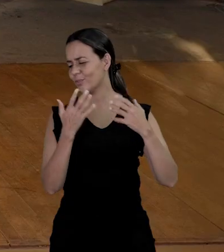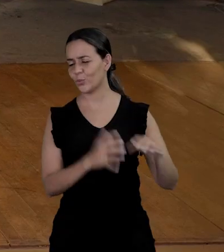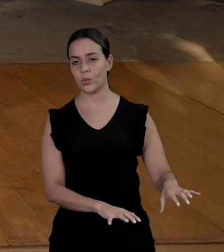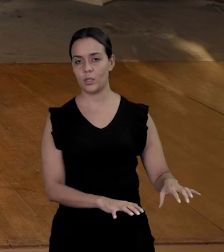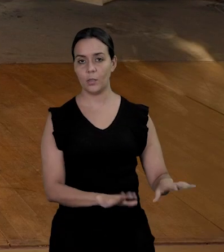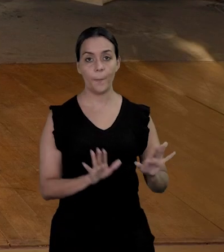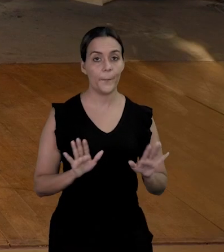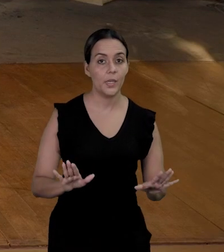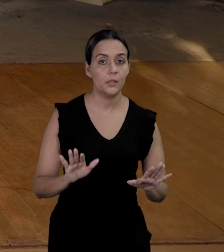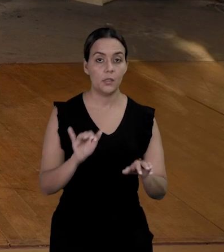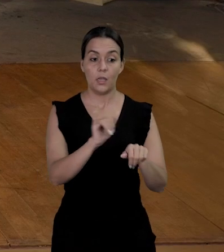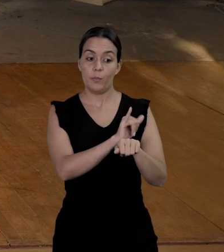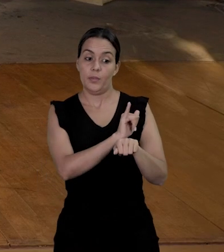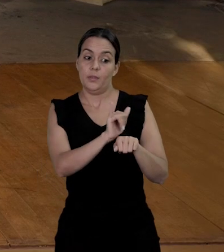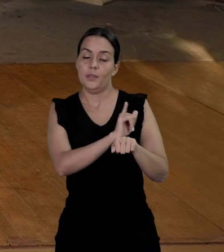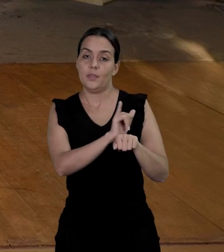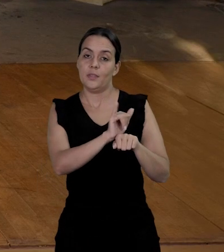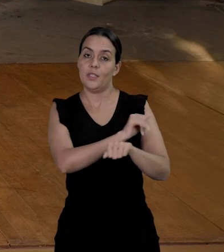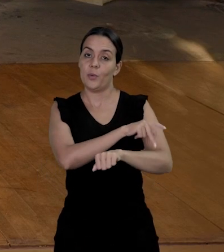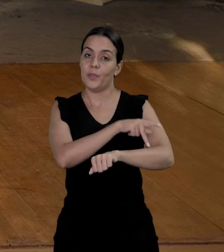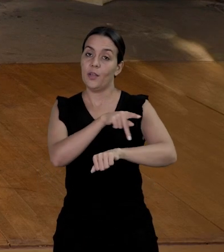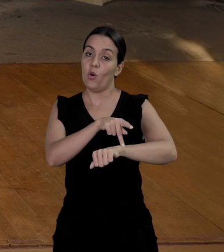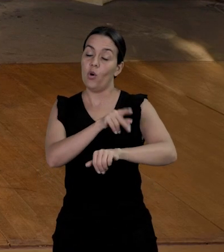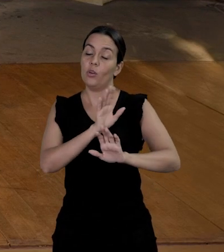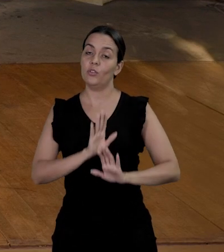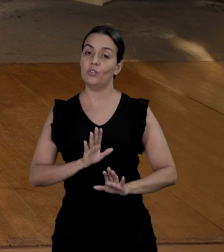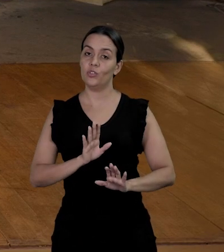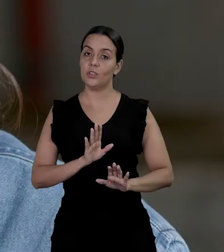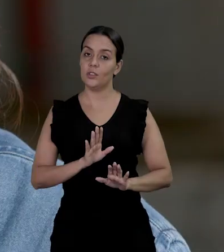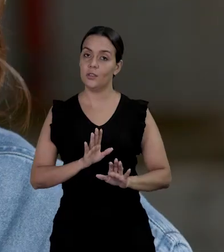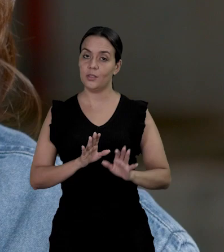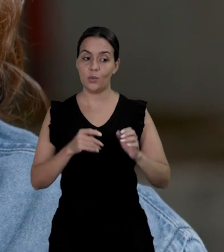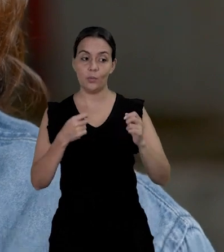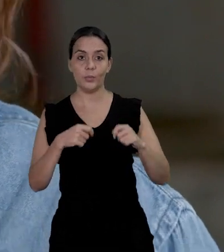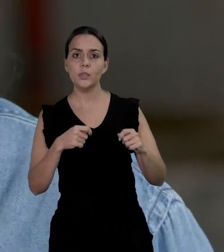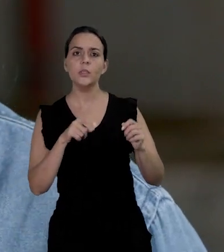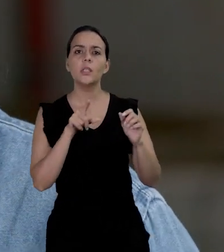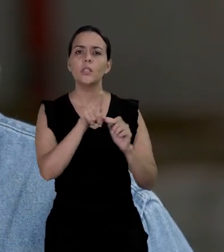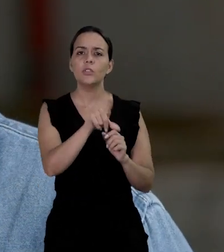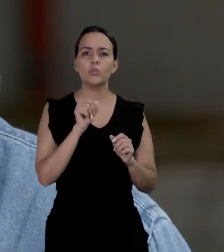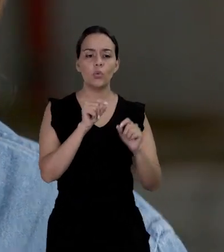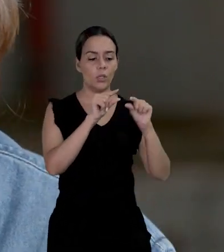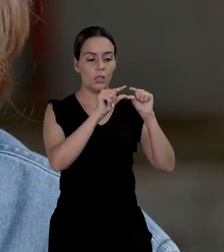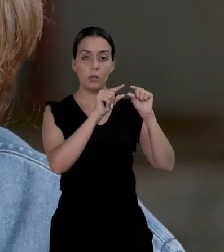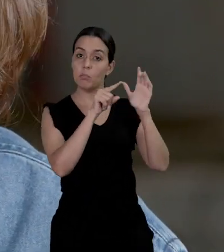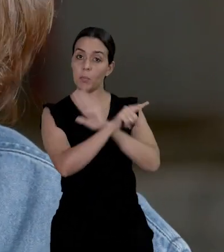É uma questão, é uma estratégia pedagógica. Em vez de escolher um problema, escolher uma questão,